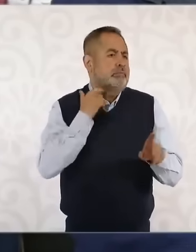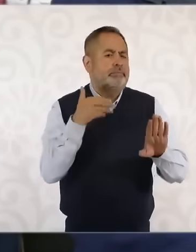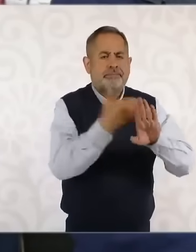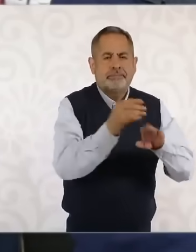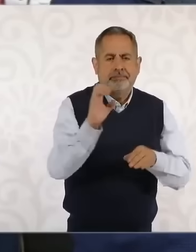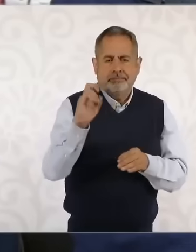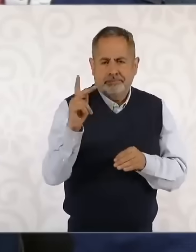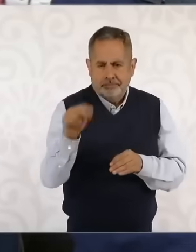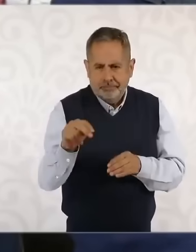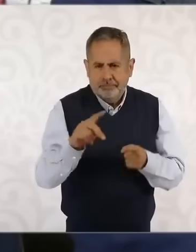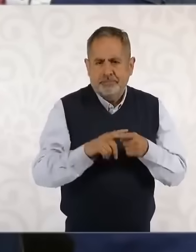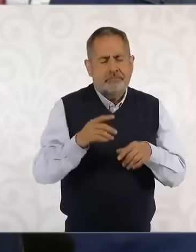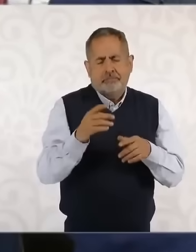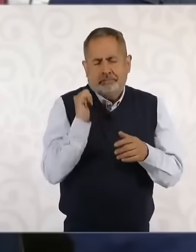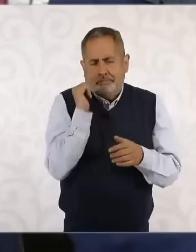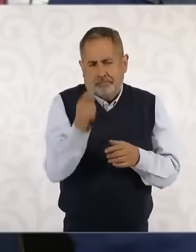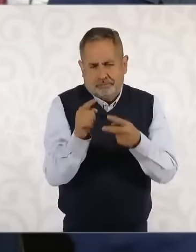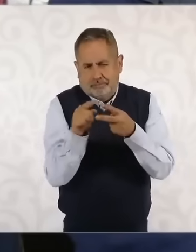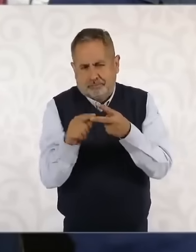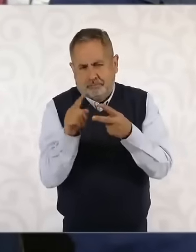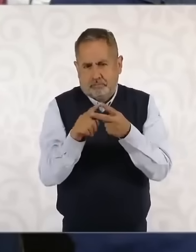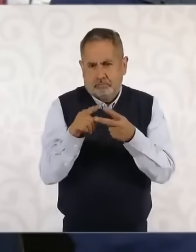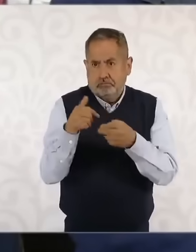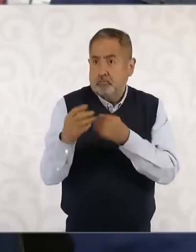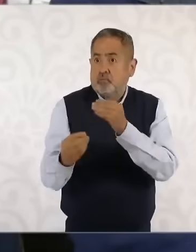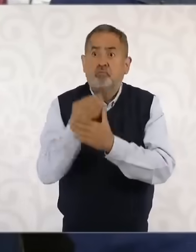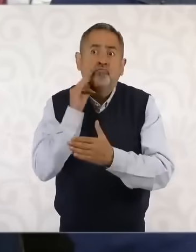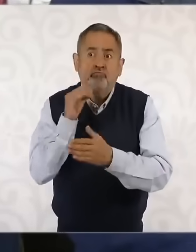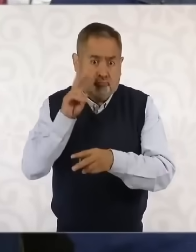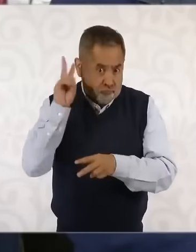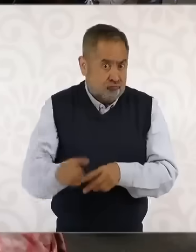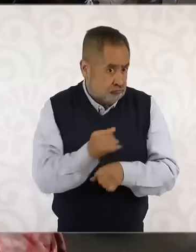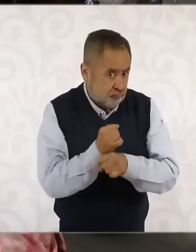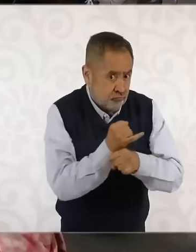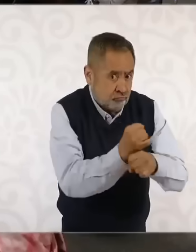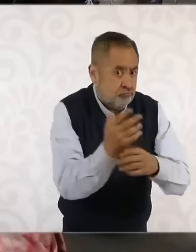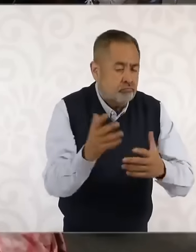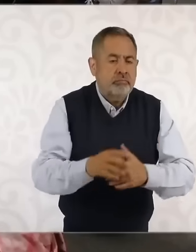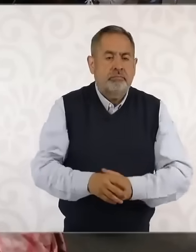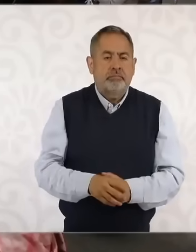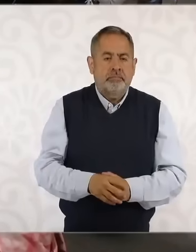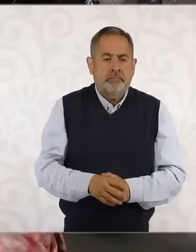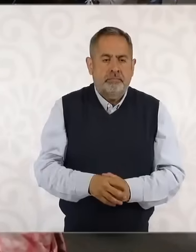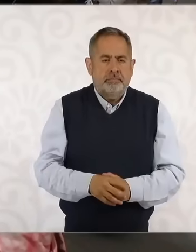Peña Nieto por mencionar pues tan solo dos de los casos que están pendientes. Raúl Jiménez se llama.